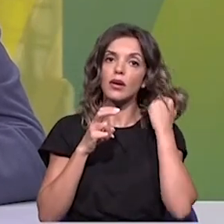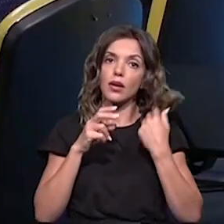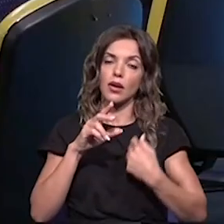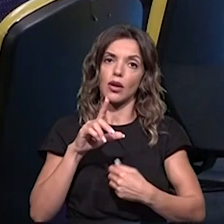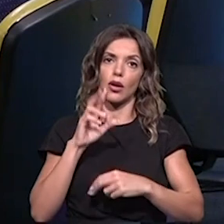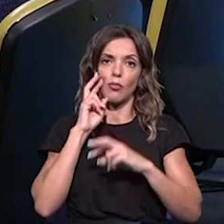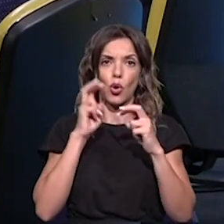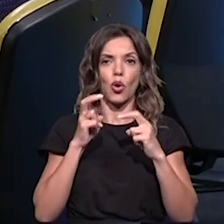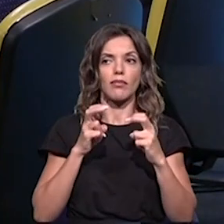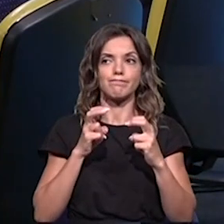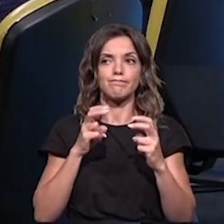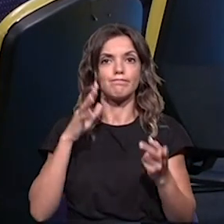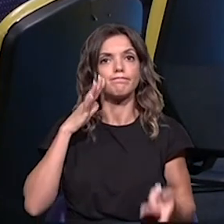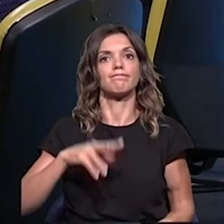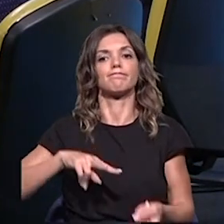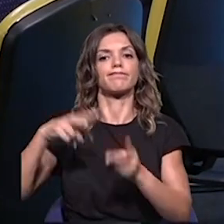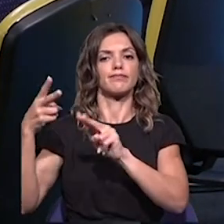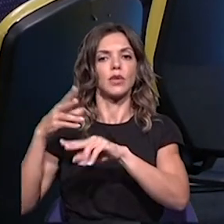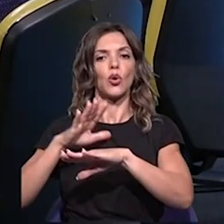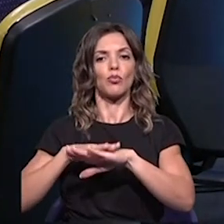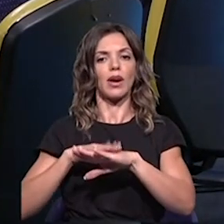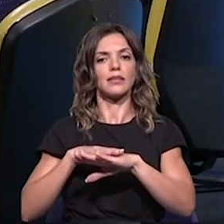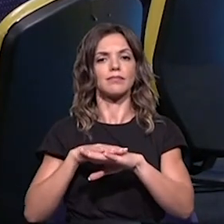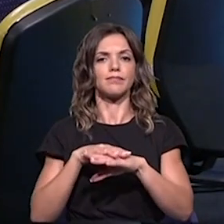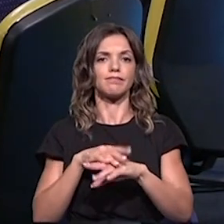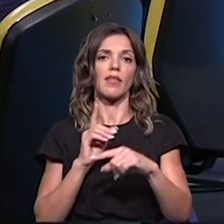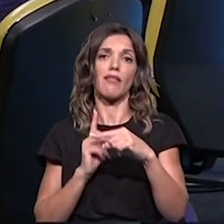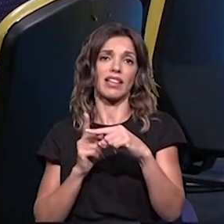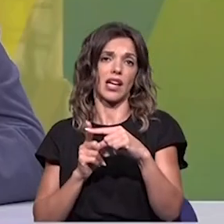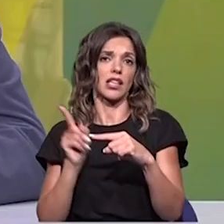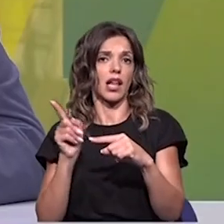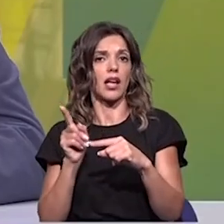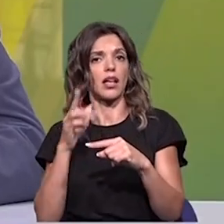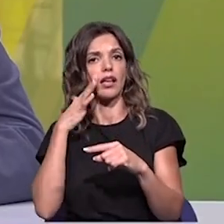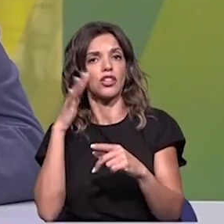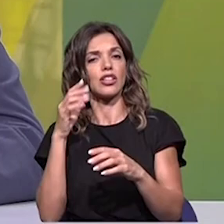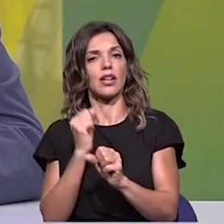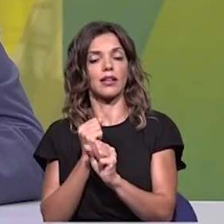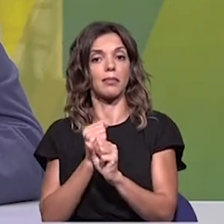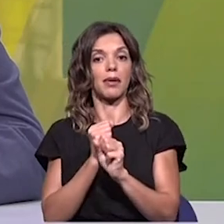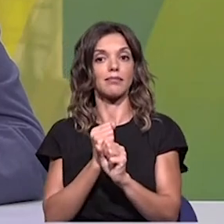porque recebem regalias, ou é mais vantajoso trabalhar fora do que trabalhar na região, temos que manter esses.